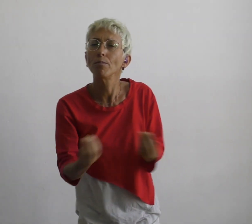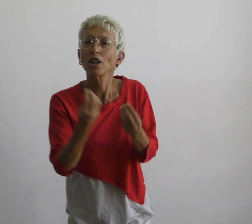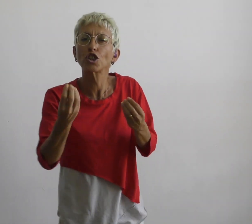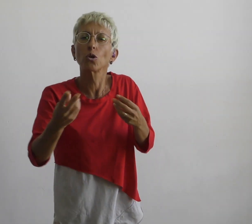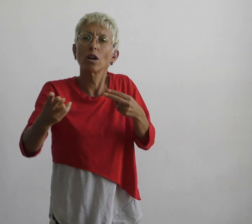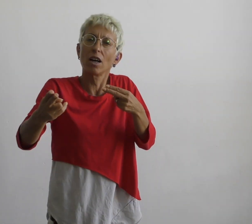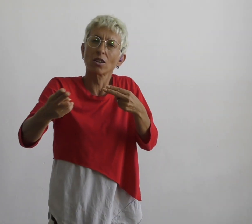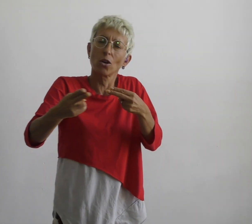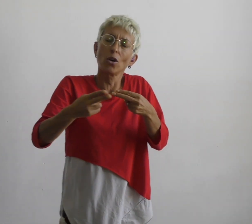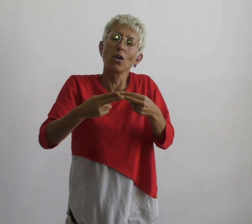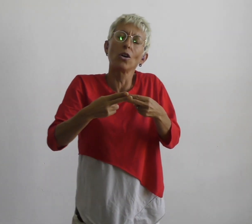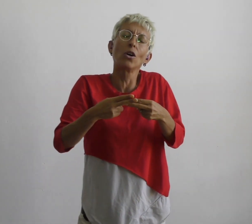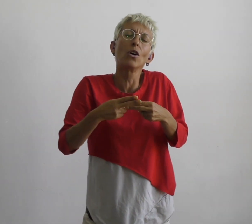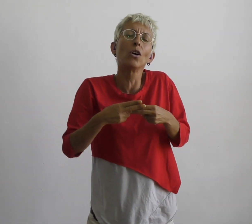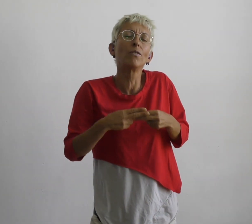משהו קרוב